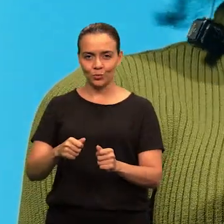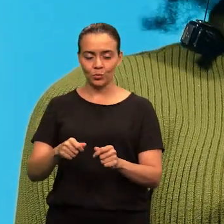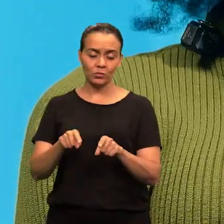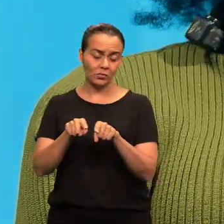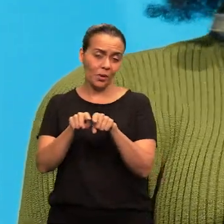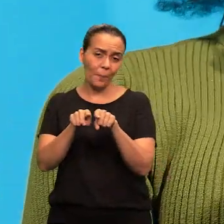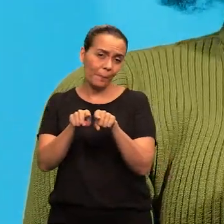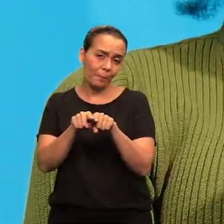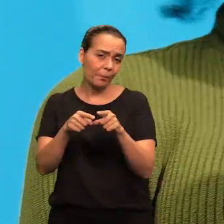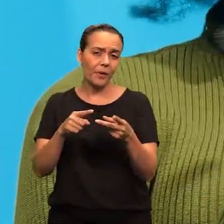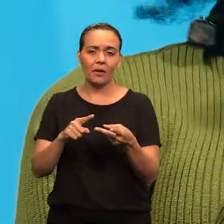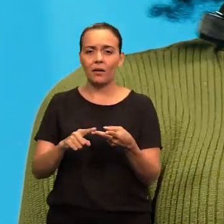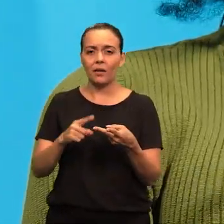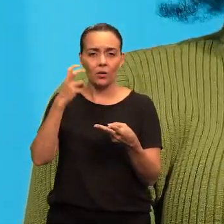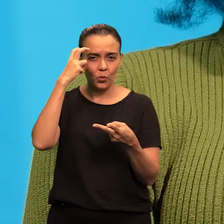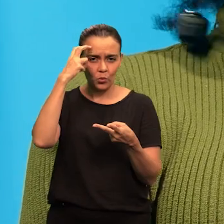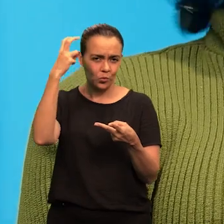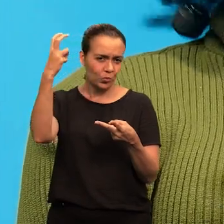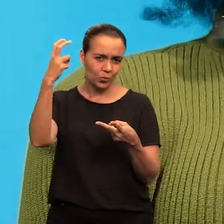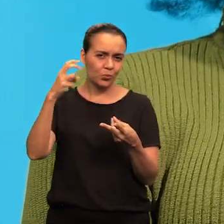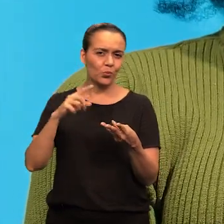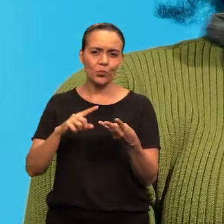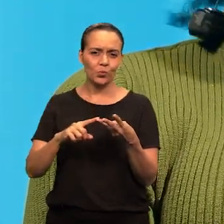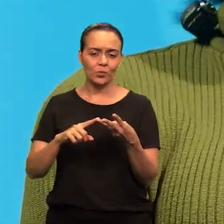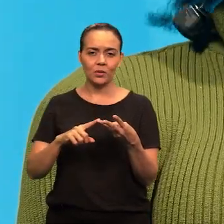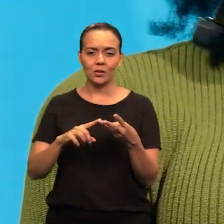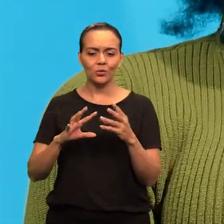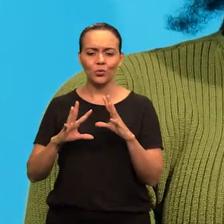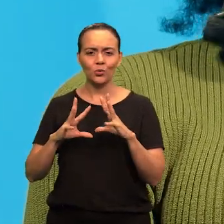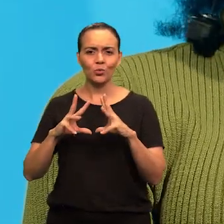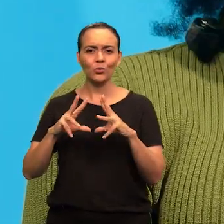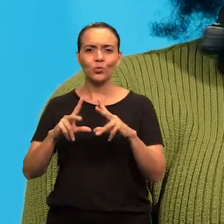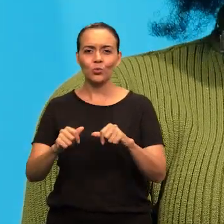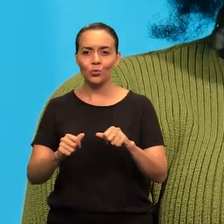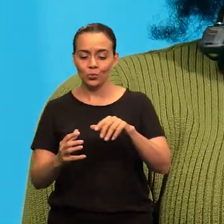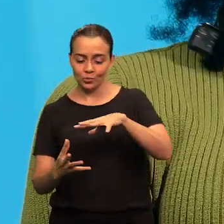e a filosofia, a cultura, tudo que vem do norte global,